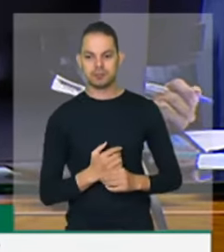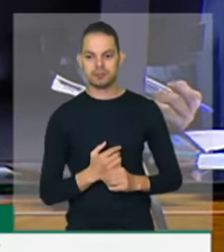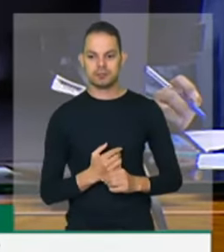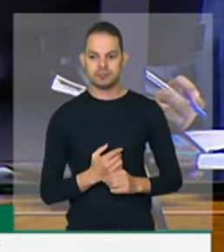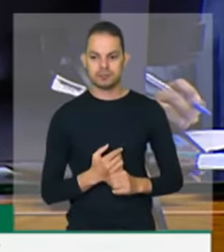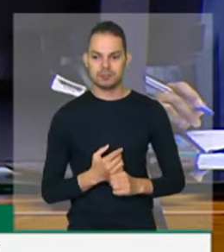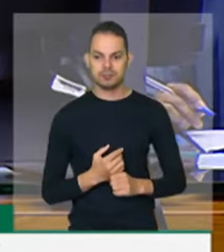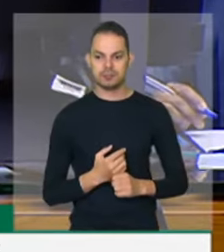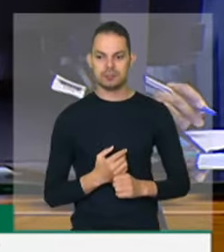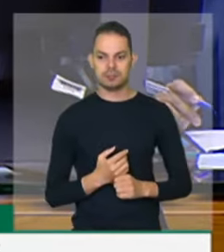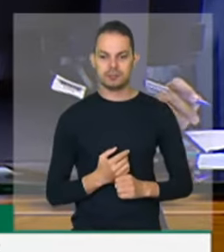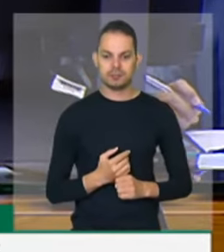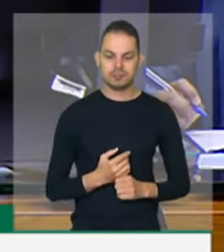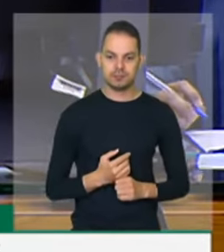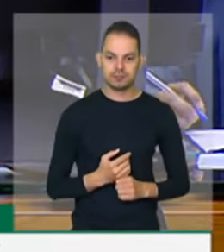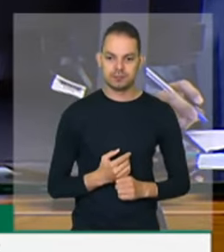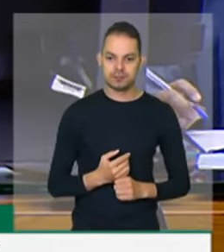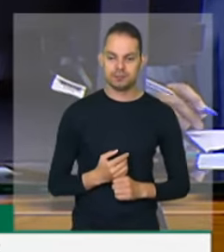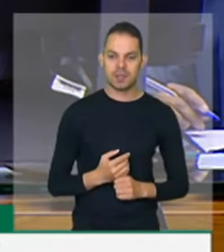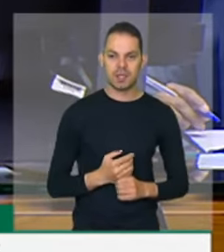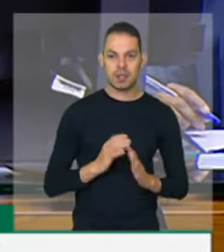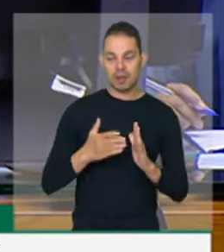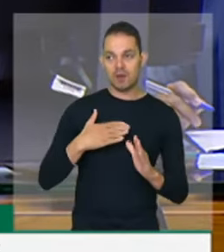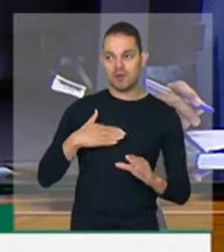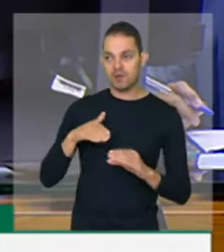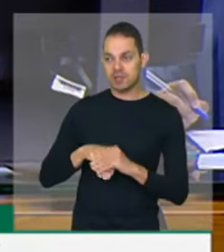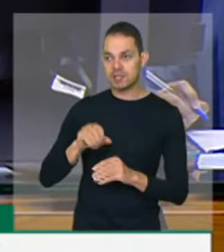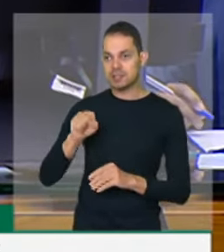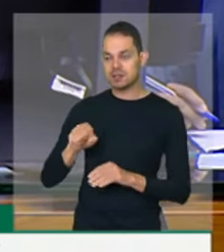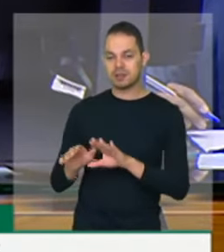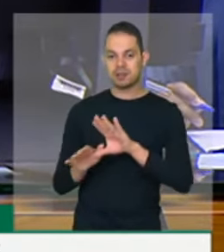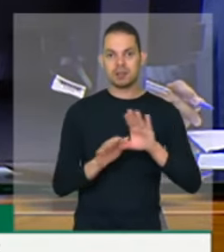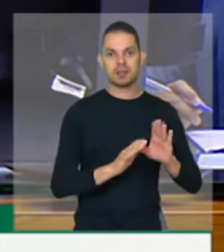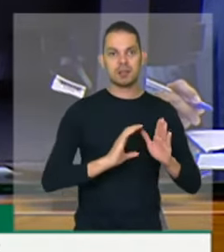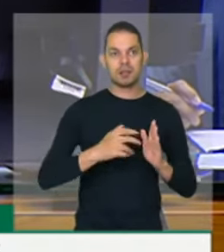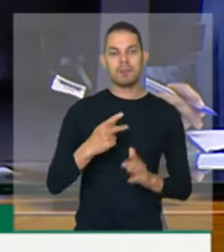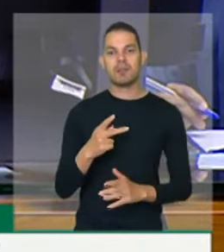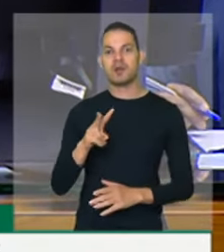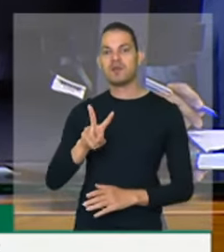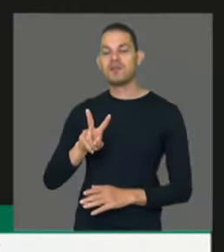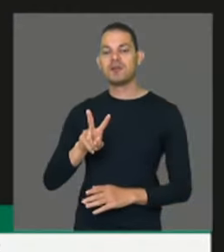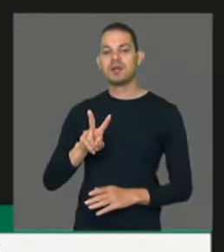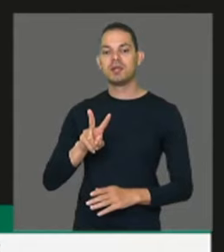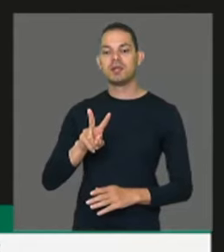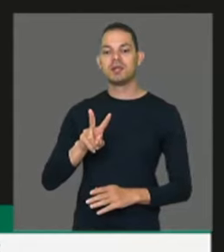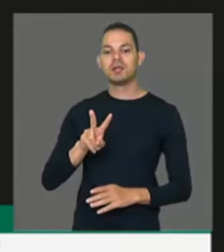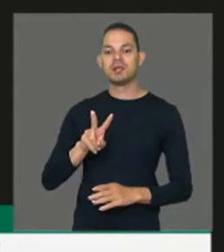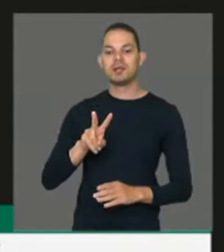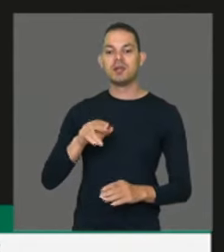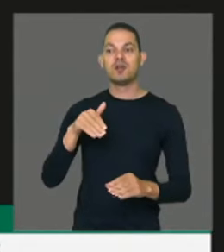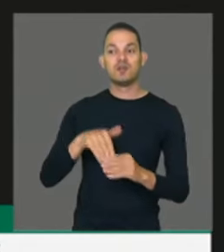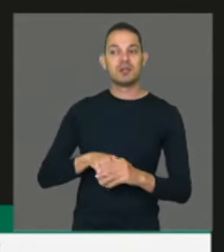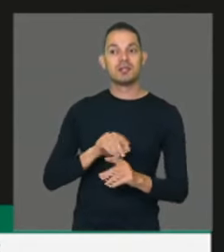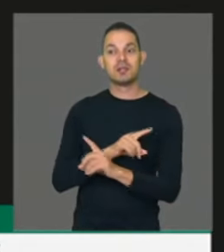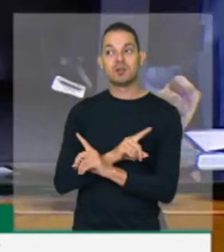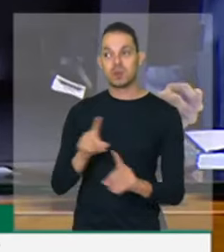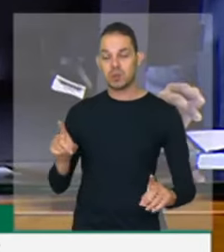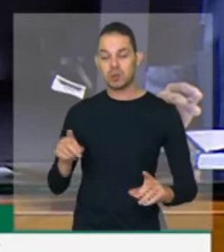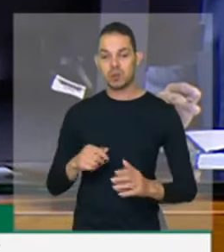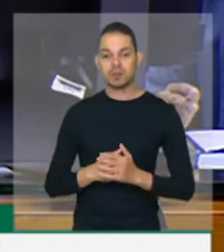[DEPUTADO]: PRESIDENTE, PCDOB VOTA SIM. [PRESIDENTE]: MUITO OBRIGADO, DEPUTADO. PV. [DEPUTADO]: PRESIDENTE, O PV ORIENTA O VOTO NÃO. -- [PRESIDENTE]: REDE. [DEPUTADA]: A REDE SIM, SENHOR PRESIDENTE.